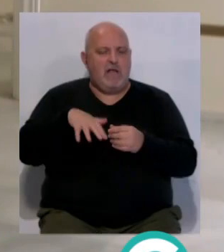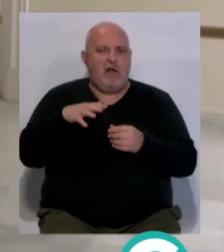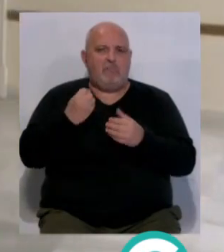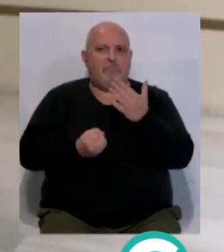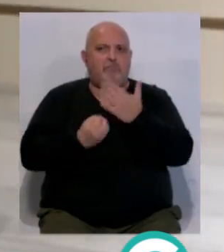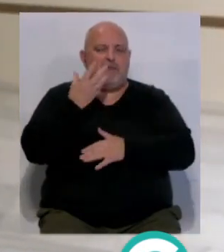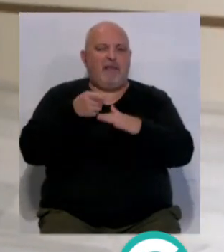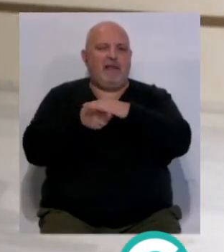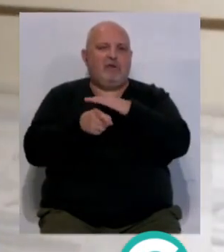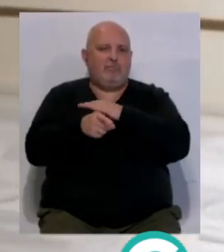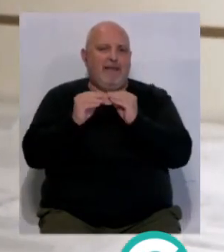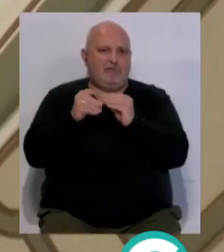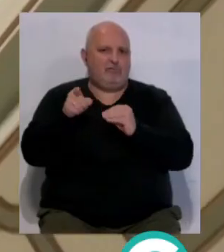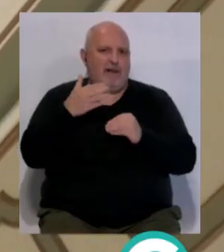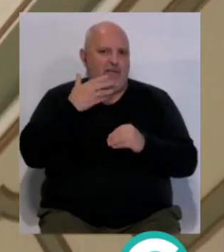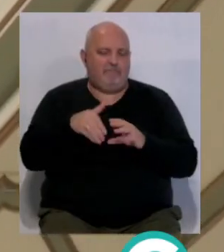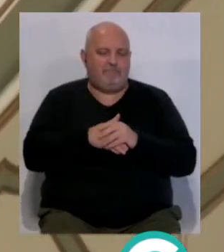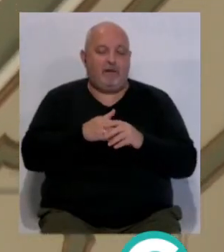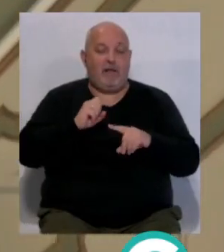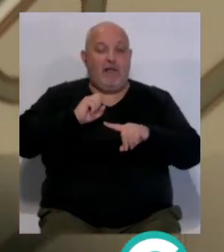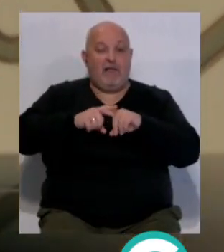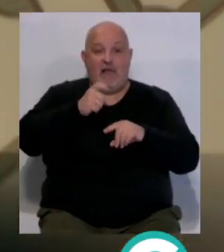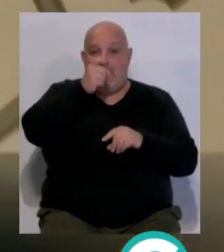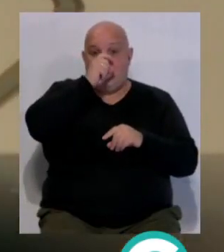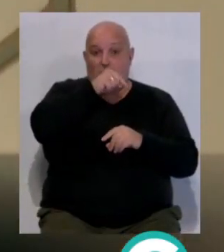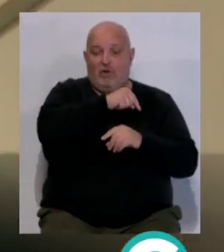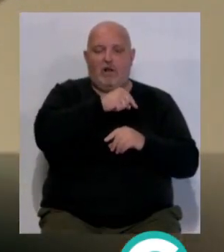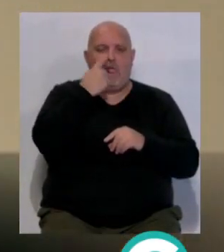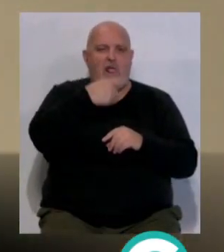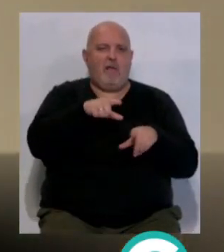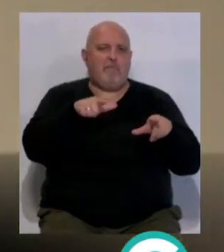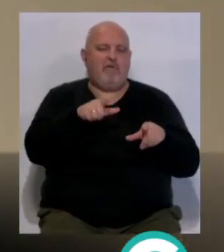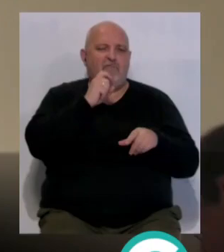las gestiones necesarias en el Antiguo rectorado tienen también ya su espacio la fundación Carlos